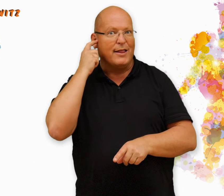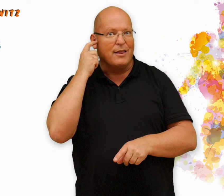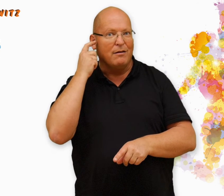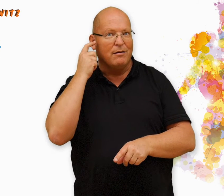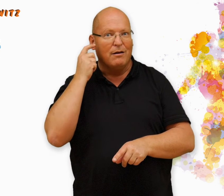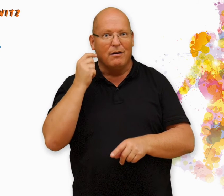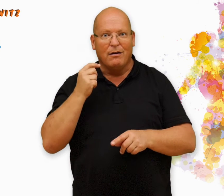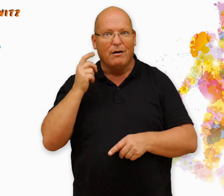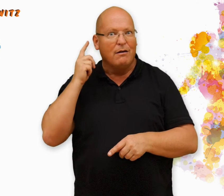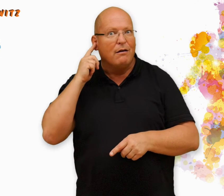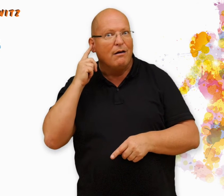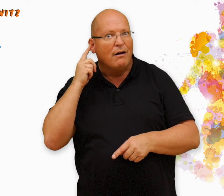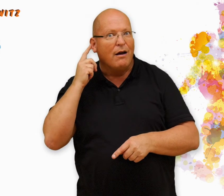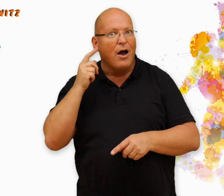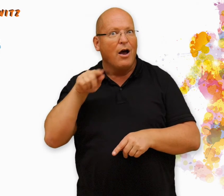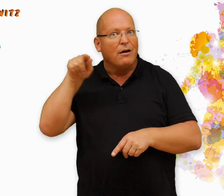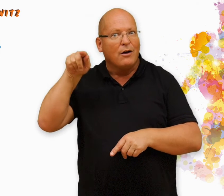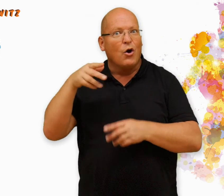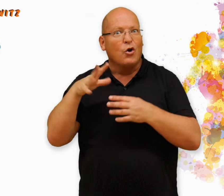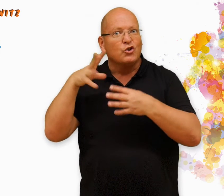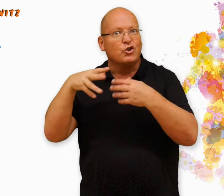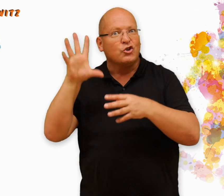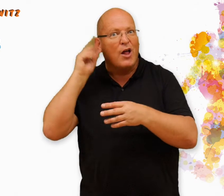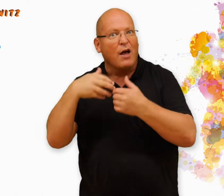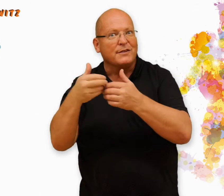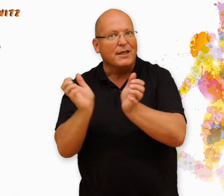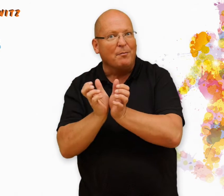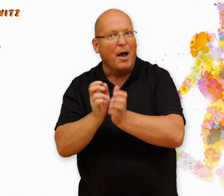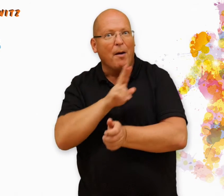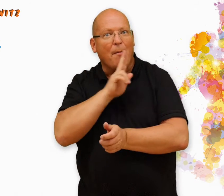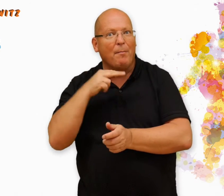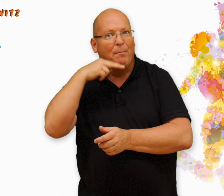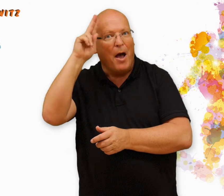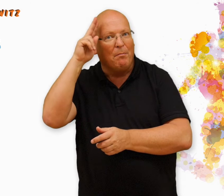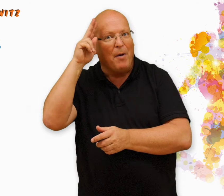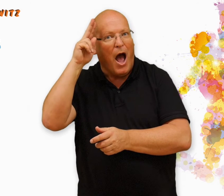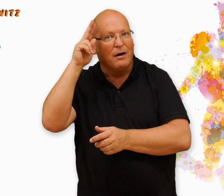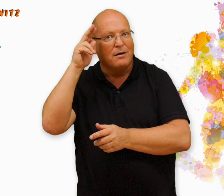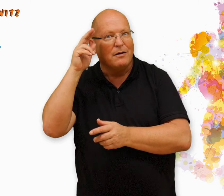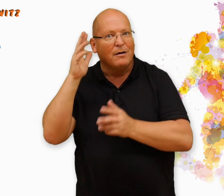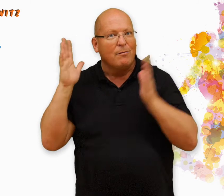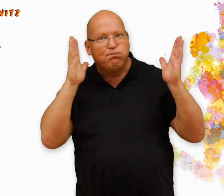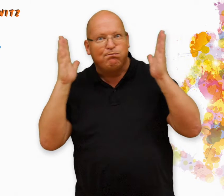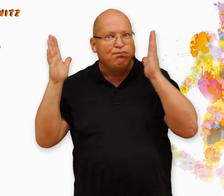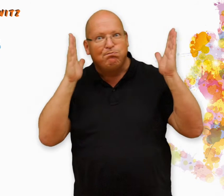Darauf hin sagt der Hörende: „Ich höre einen riesigen Lärm im Zimmer von Mama und Papa!“